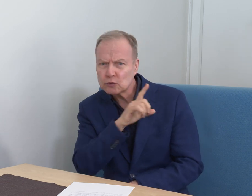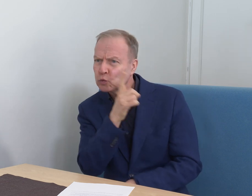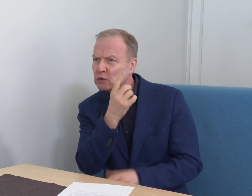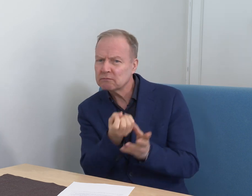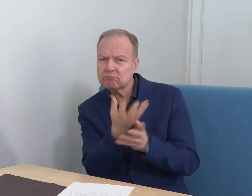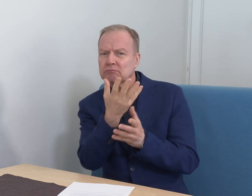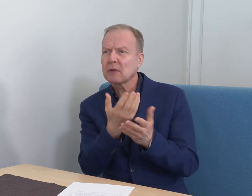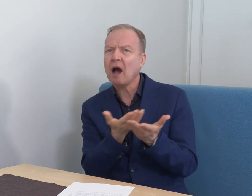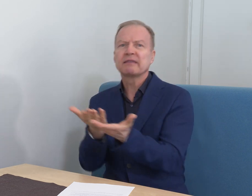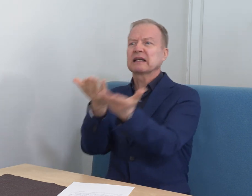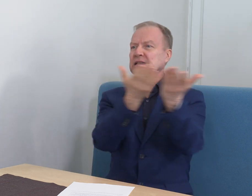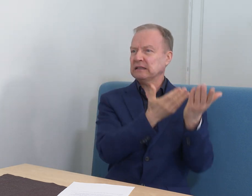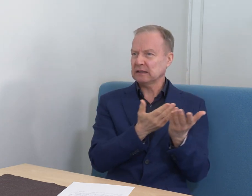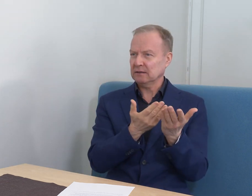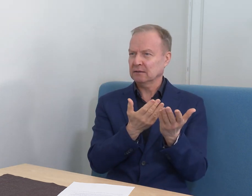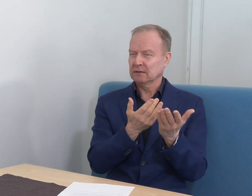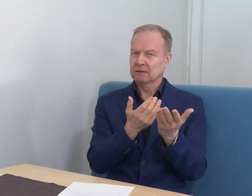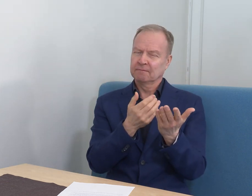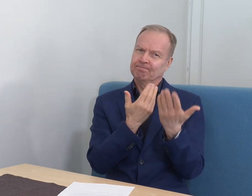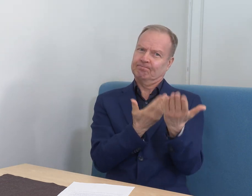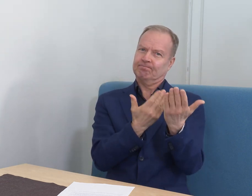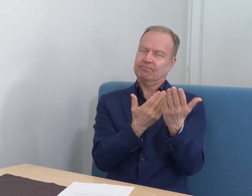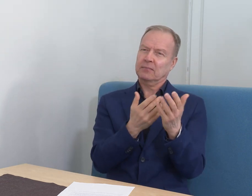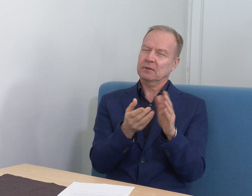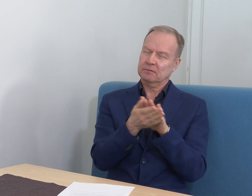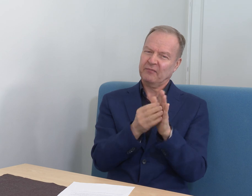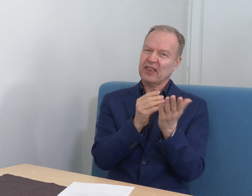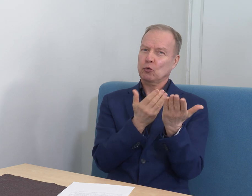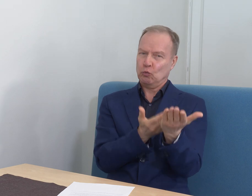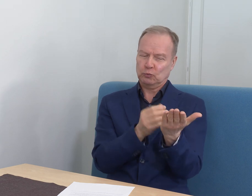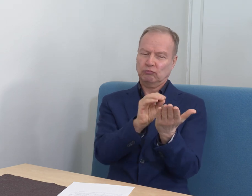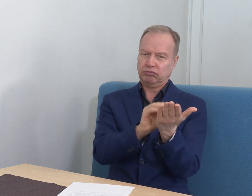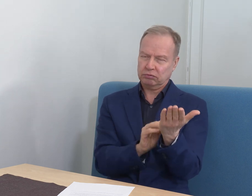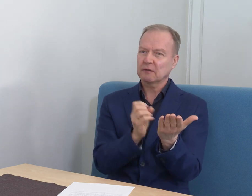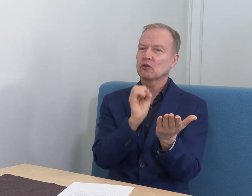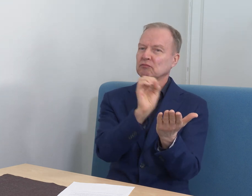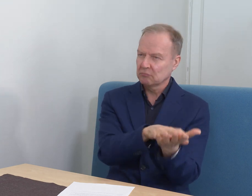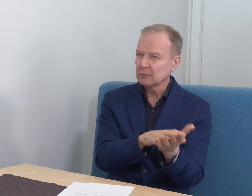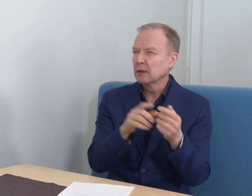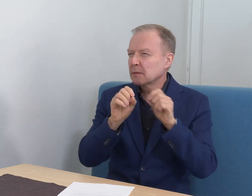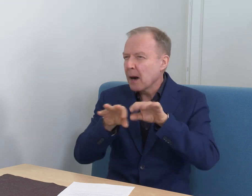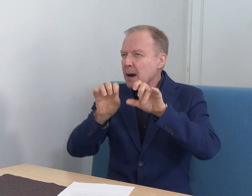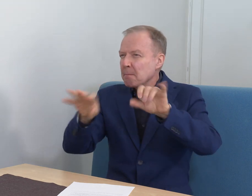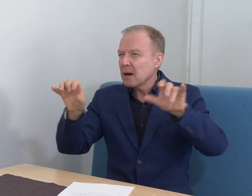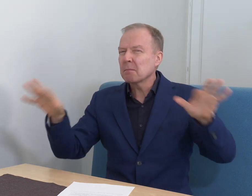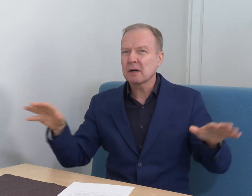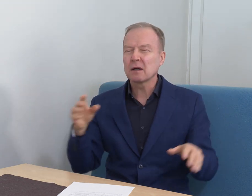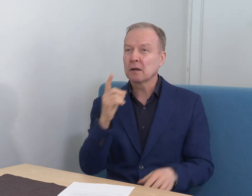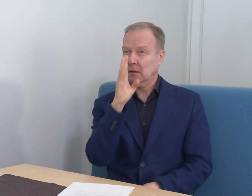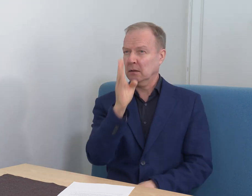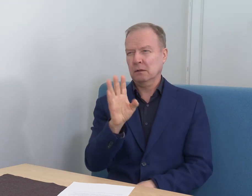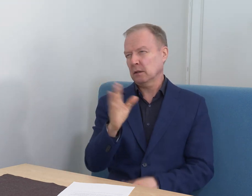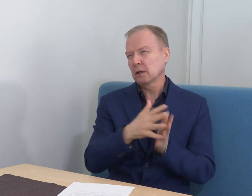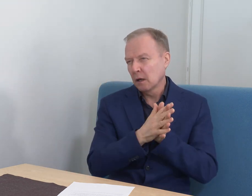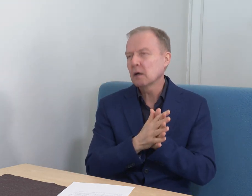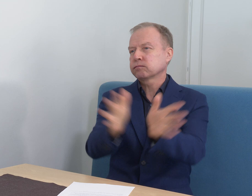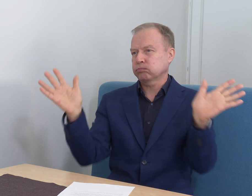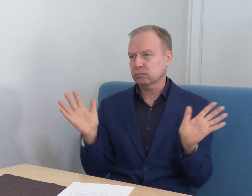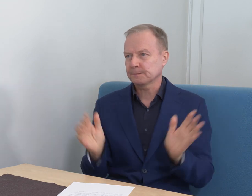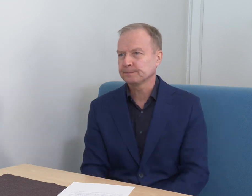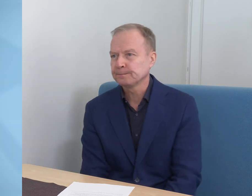Liikkeellä on myös ainakin yksi adressi. Vaikuttamistyö on siis monitahoista.